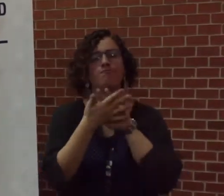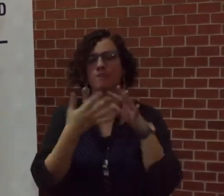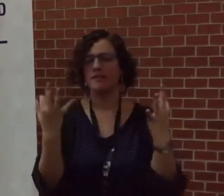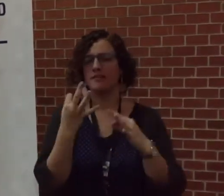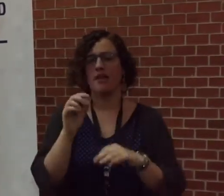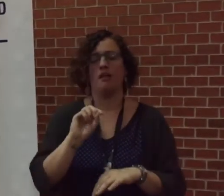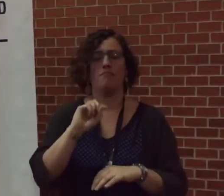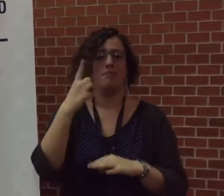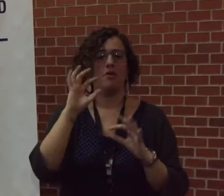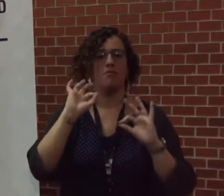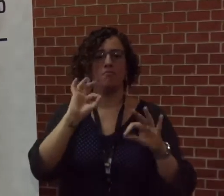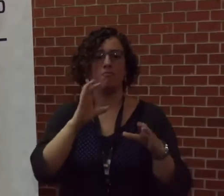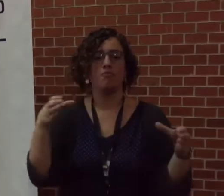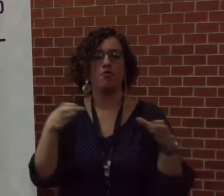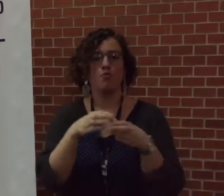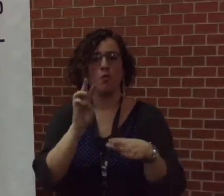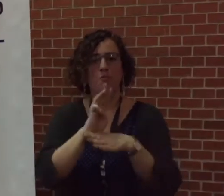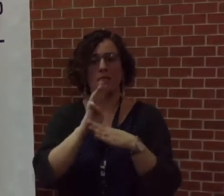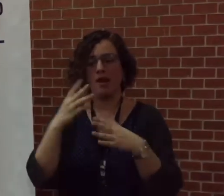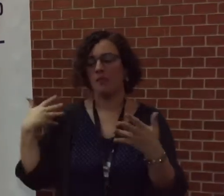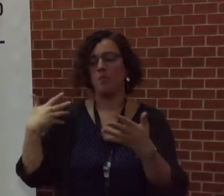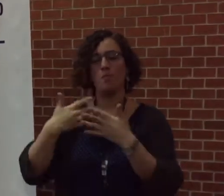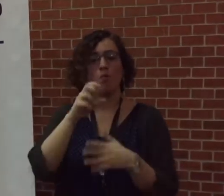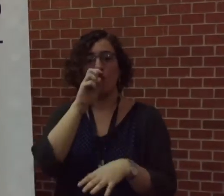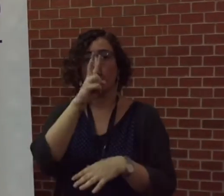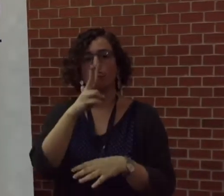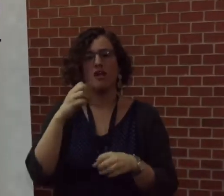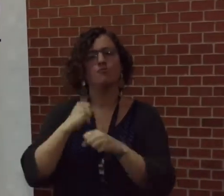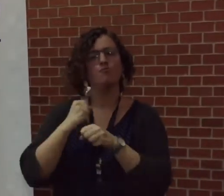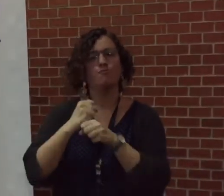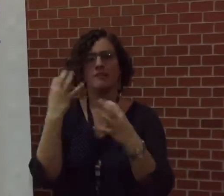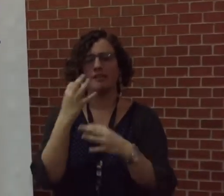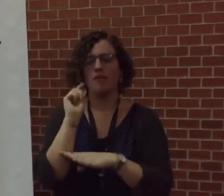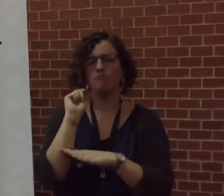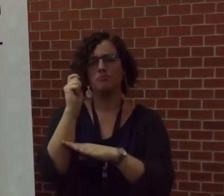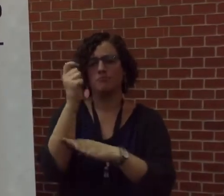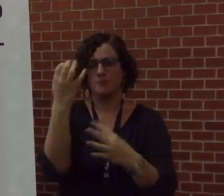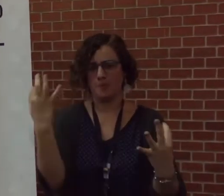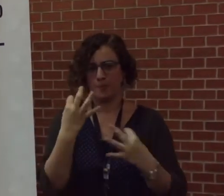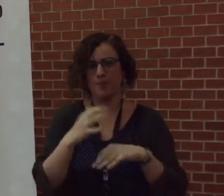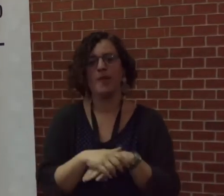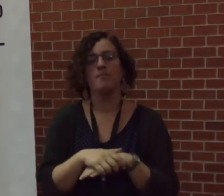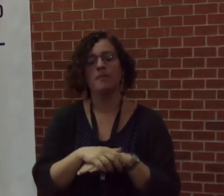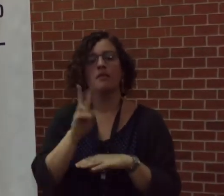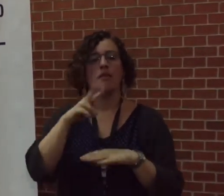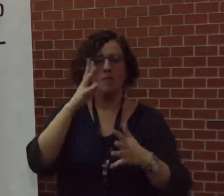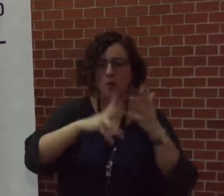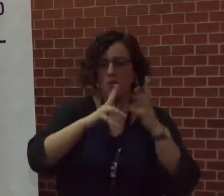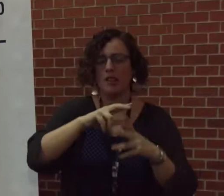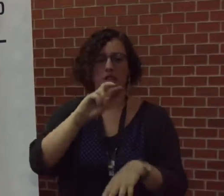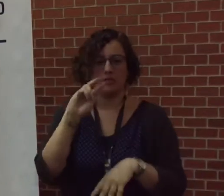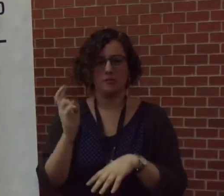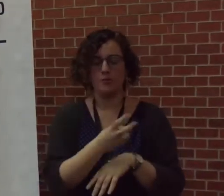en la que se habló del trabajo de dos años y los éxitos de la antigua Comisión Permanente, y de las cuentas.